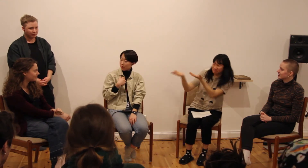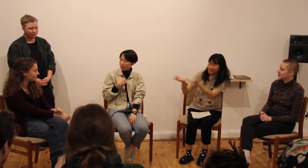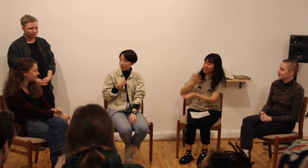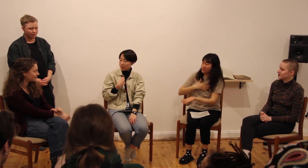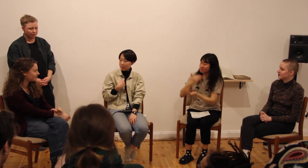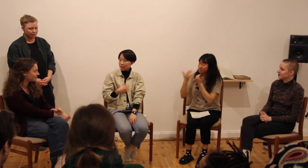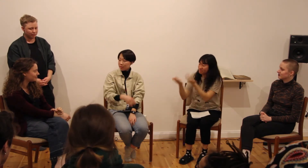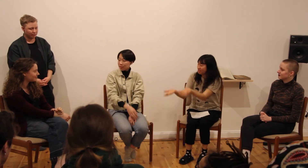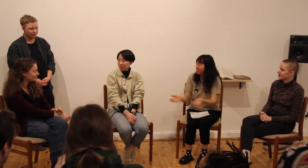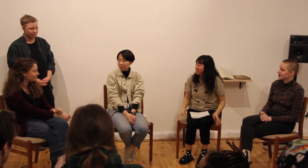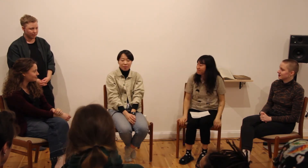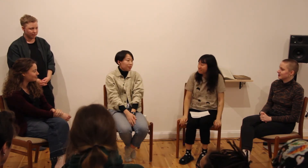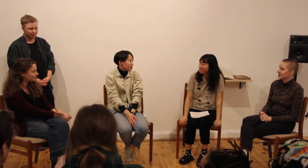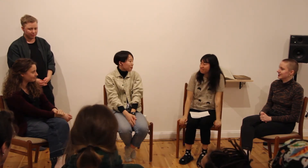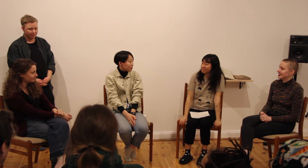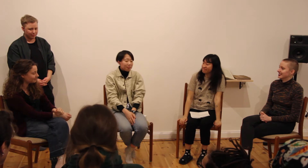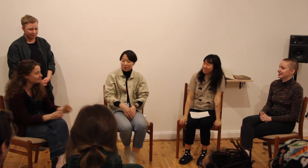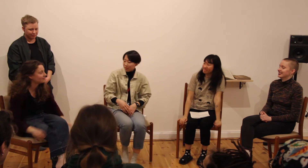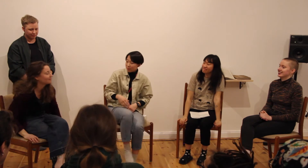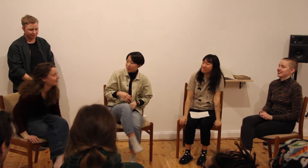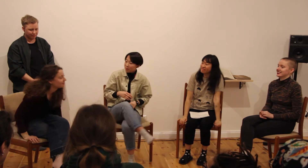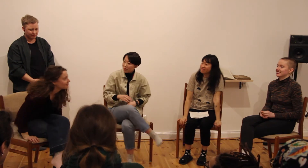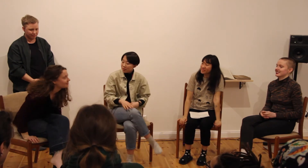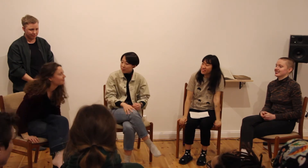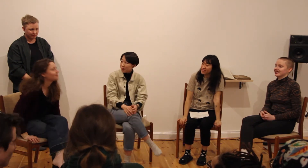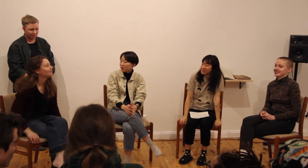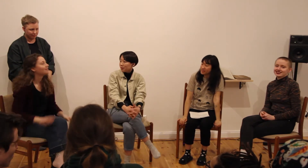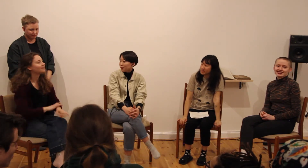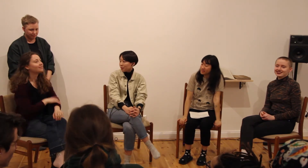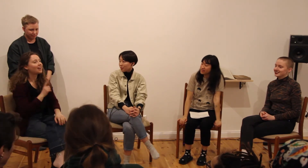Gibt es da viele Ähnlichkeiten zu deinen Erlebnissen? Möchtest du darüber etwas erzählen?